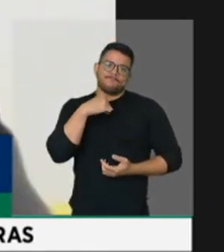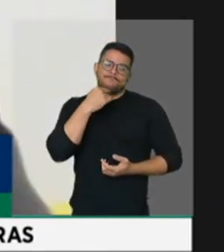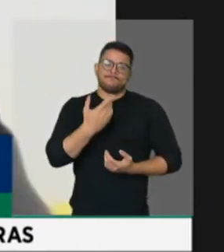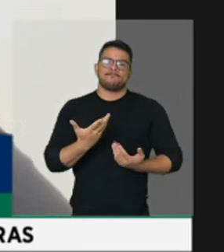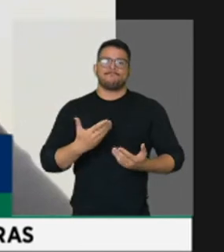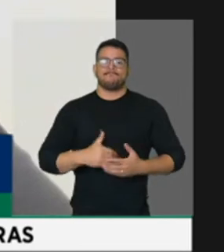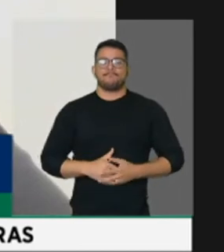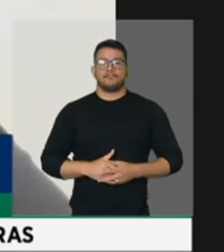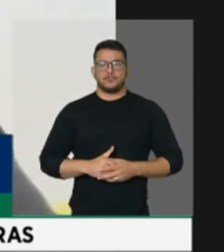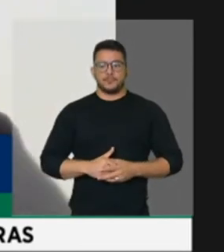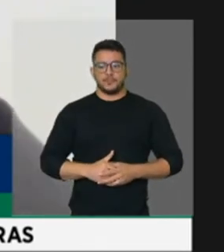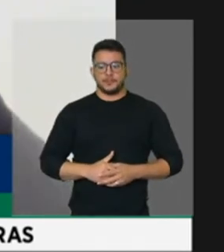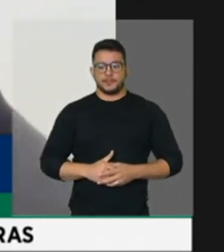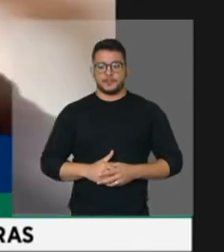SAÚDE, MAIS EDUCAÇÃO...